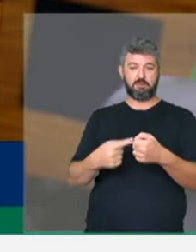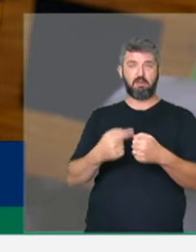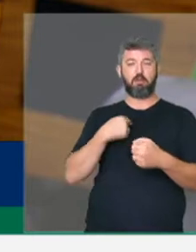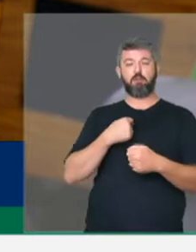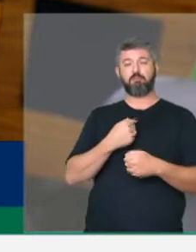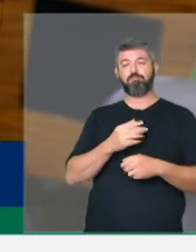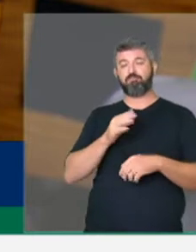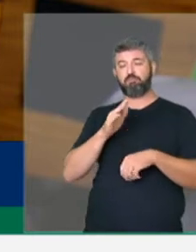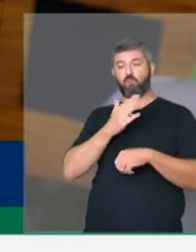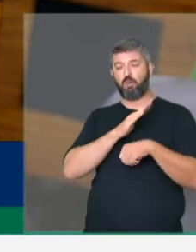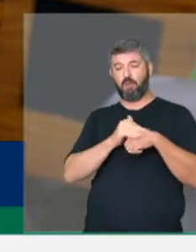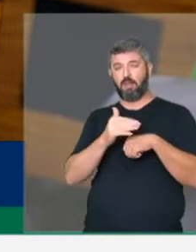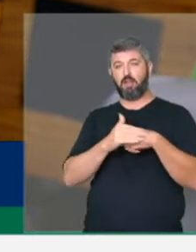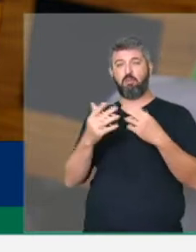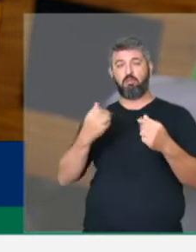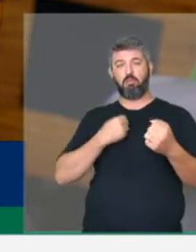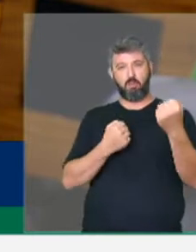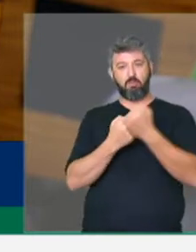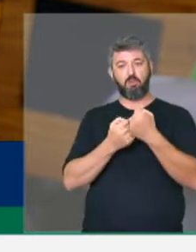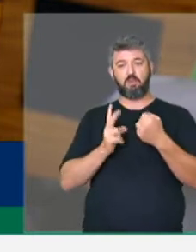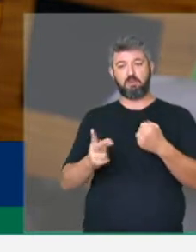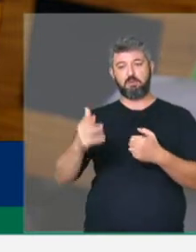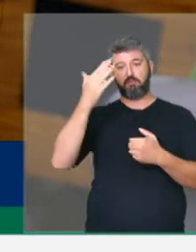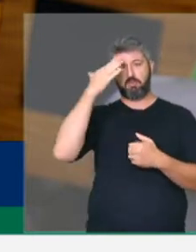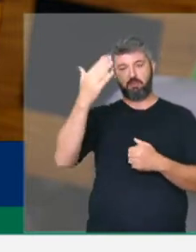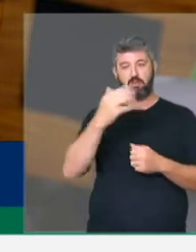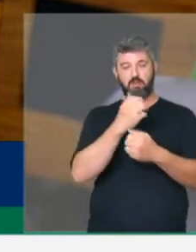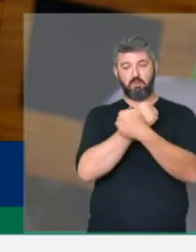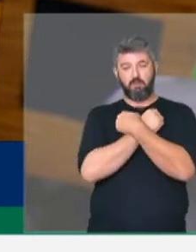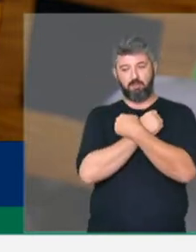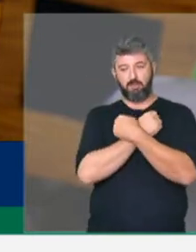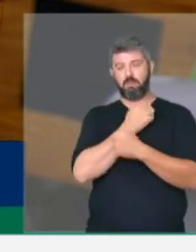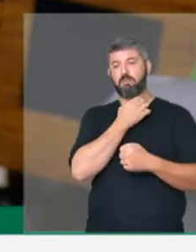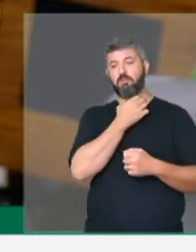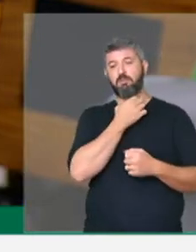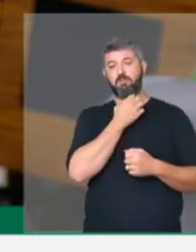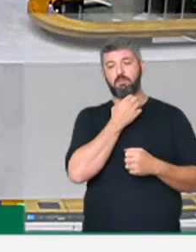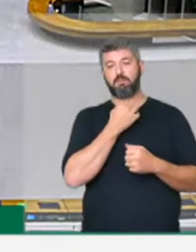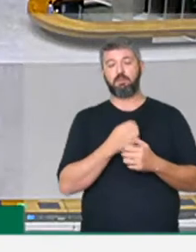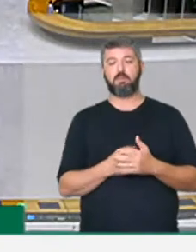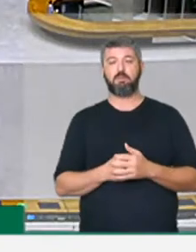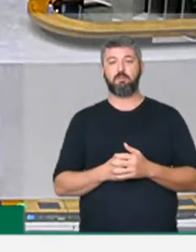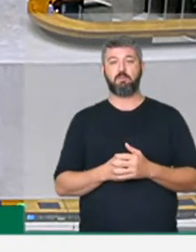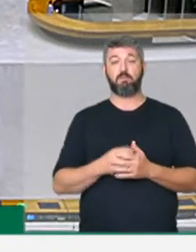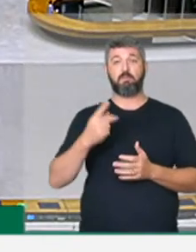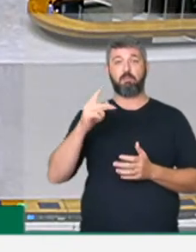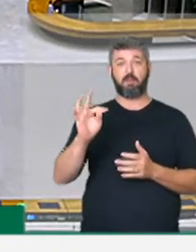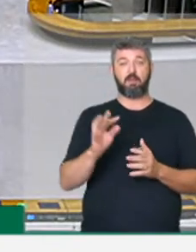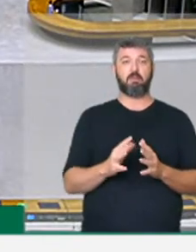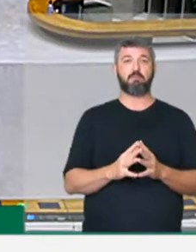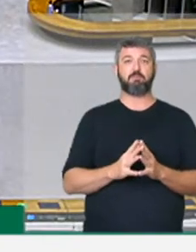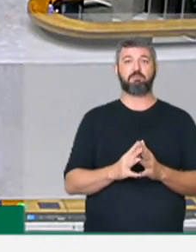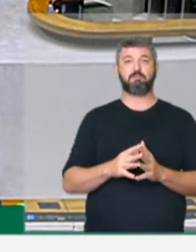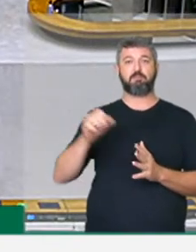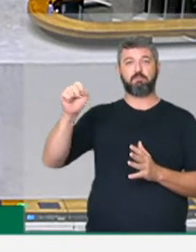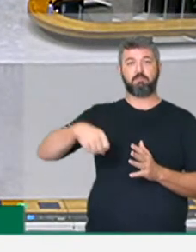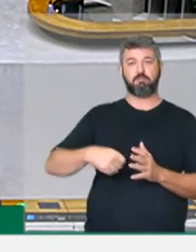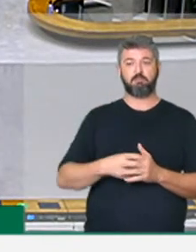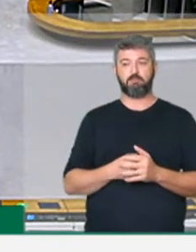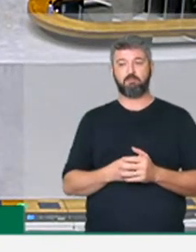PRESIDENTE PARA DEIXAR CLARO O GOVERNO... NESSE DESTAQUE TAMBÉM ORIENTA SIM. -- [PRESIDENTE]: GOVERNO E OPOSIÇÃO SIM. TODO MUNDO SIM? [DEPUTADO]: EU SÓ QUERIA FAZER UMA OBSERVAÇÃO?